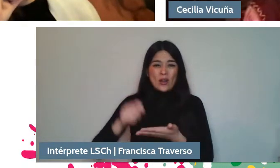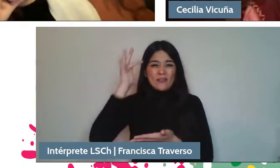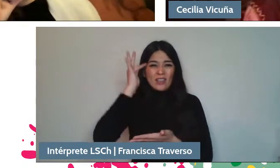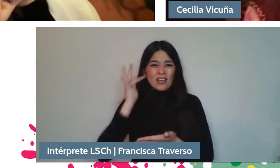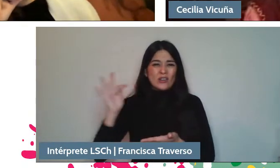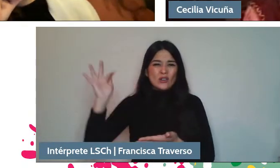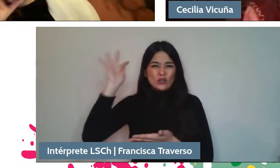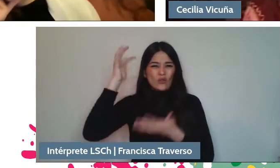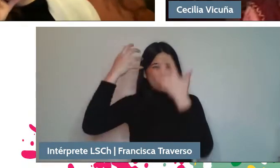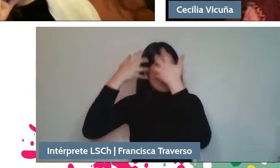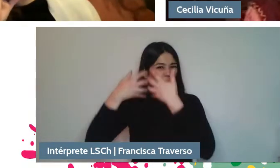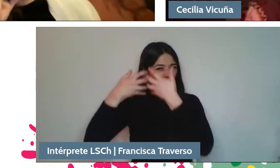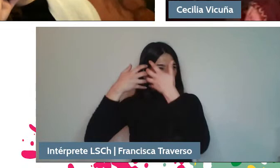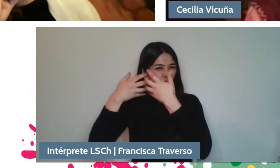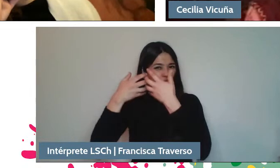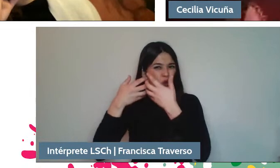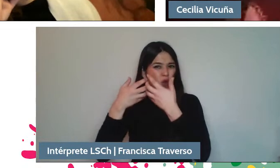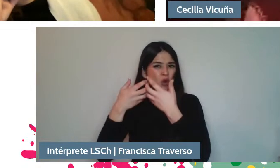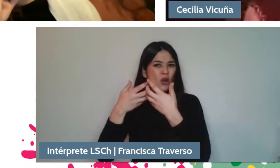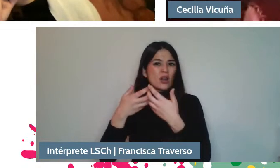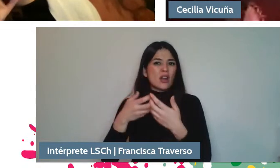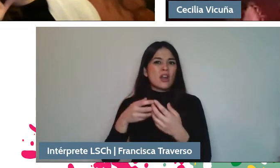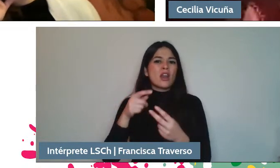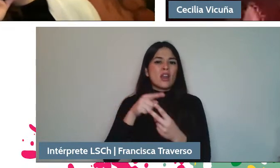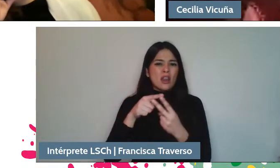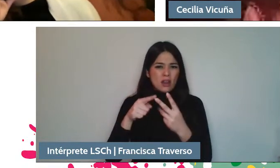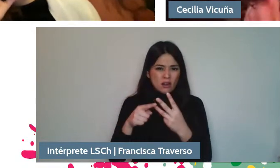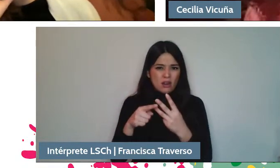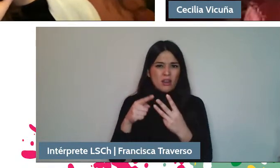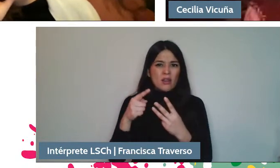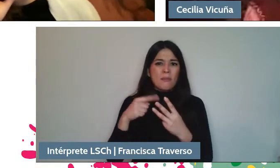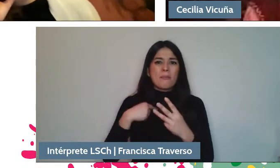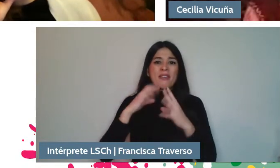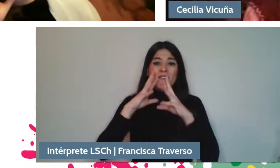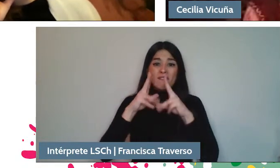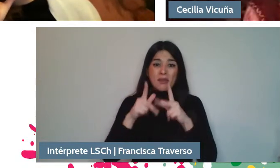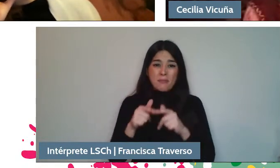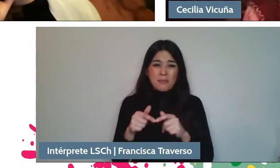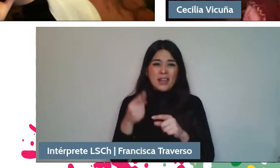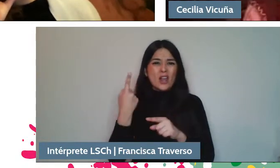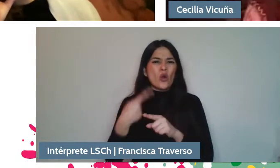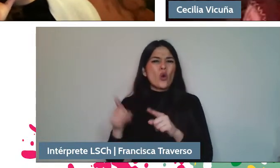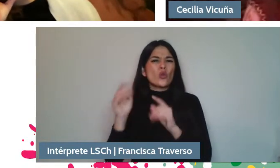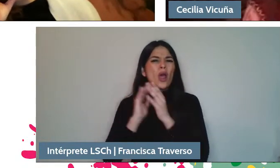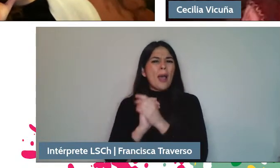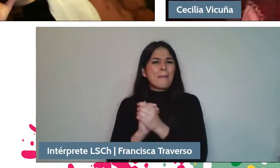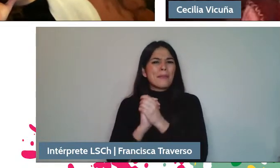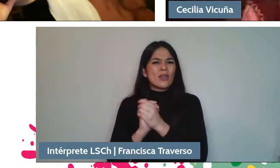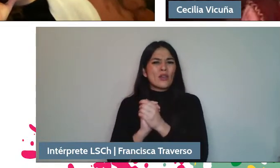entre los cuales se incluían nuestros exiliados, mi familia y otros amigos. Entonces, nosotros los niñitos...